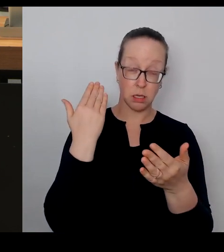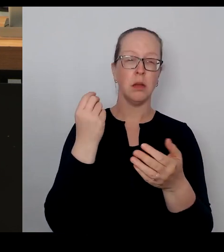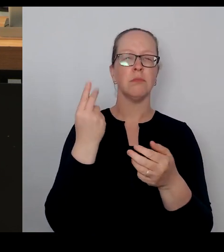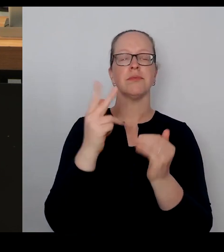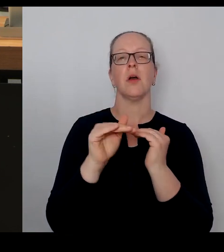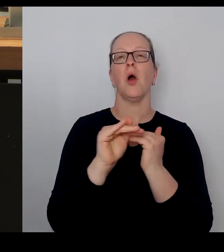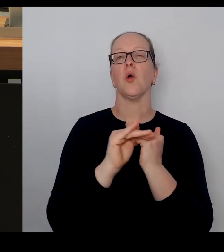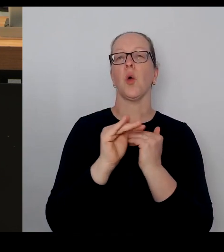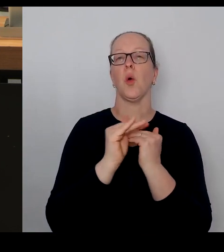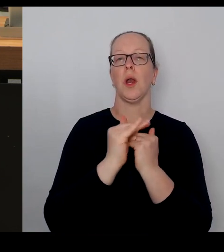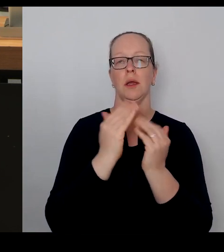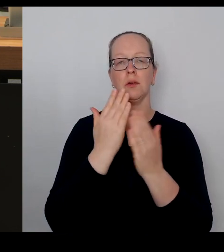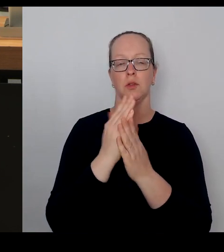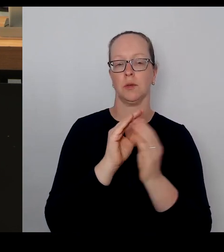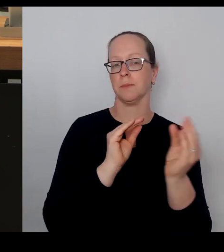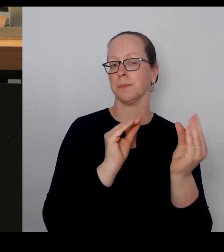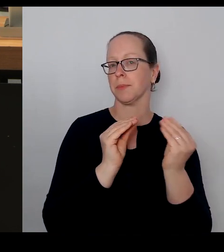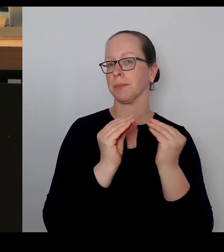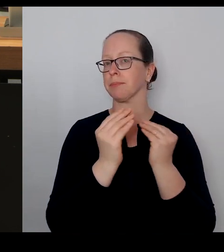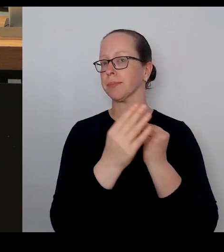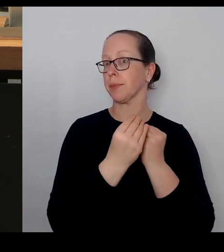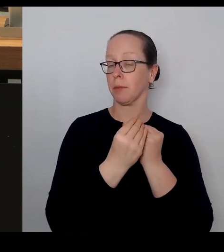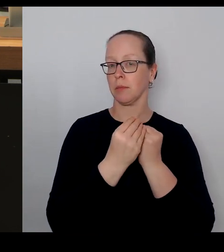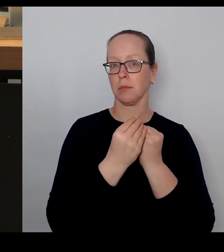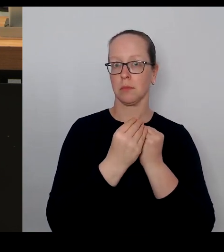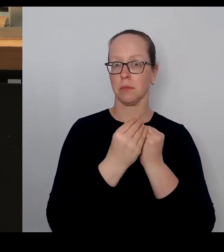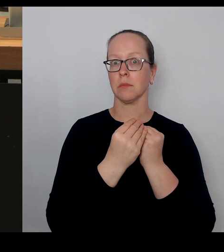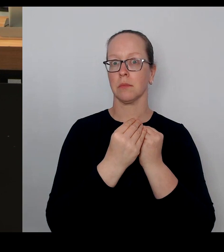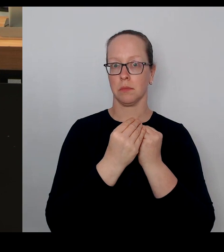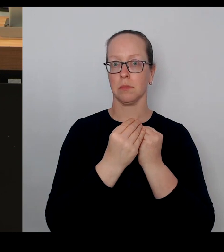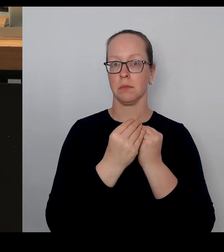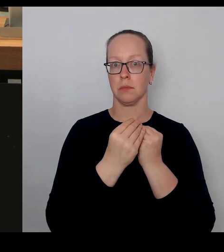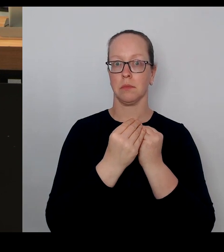Leistung eigentlich reduziert werden müsste. Beim Bus damit garantiert stabil gefahren werden kann